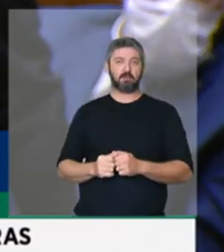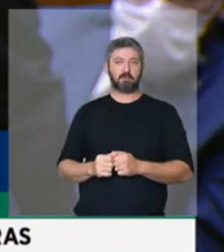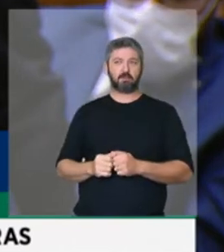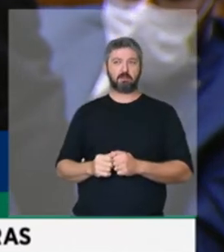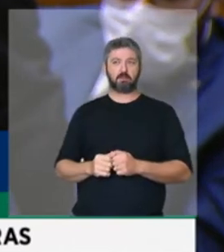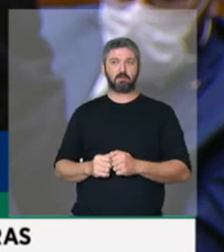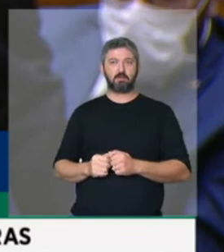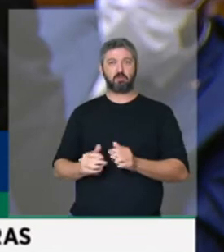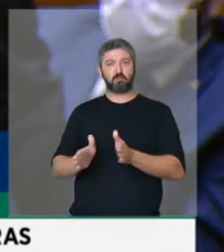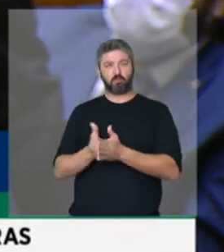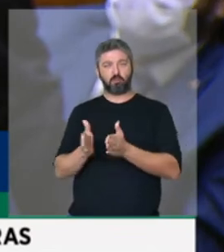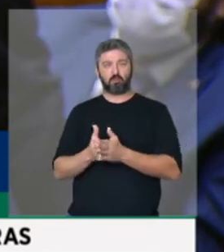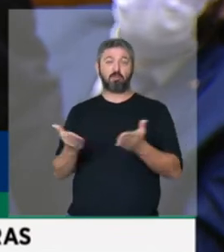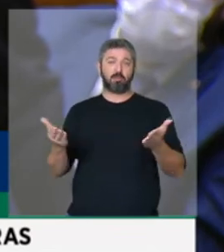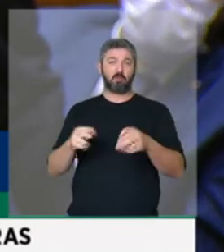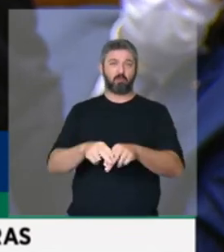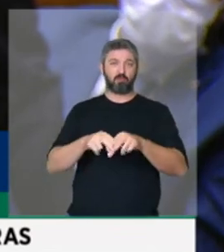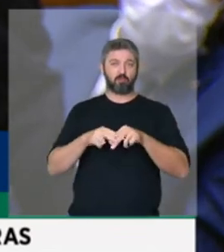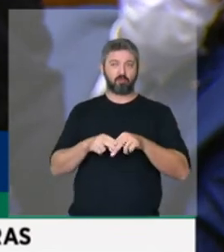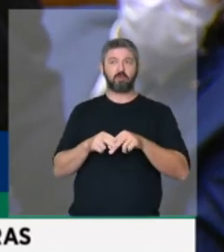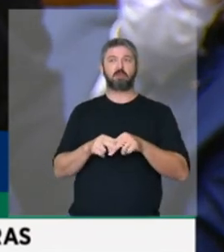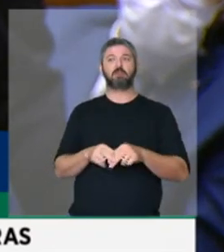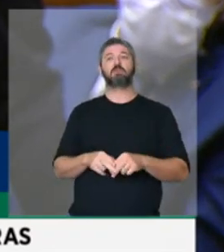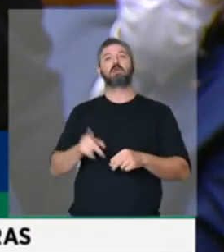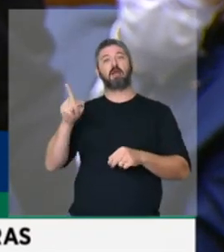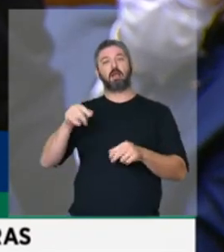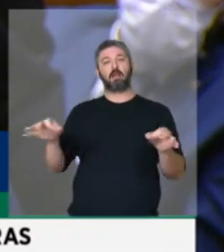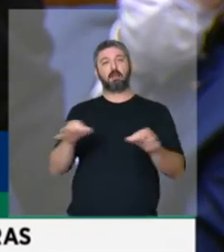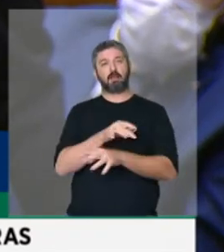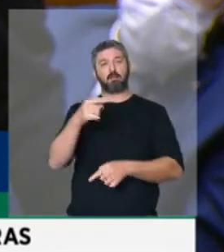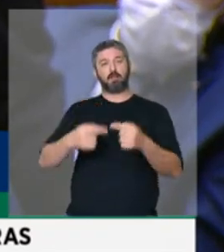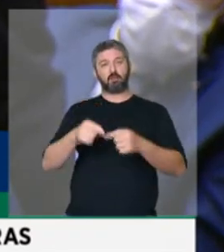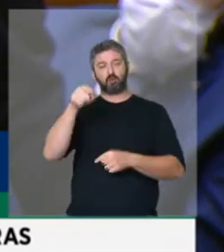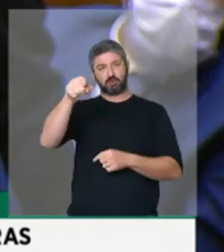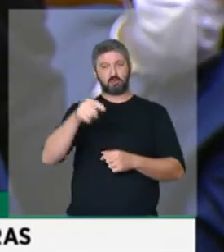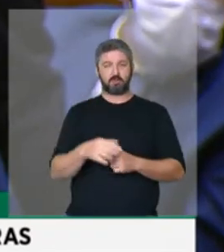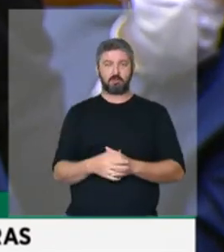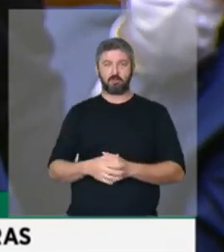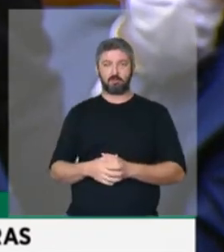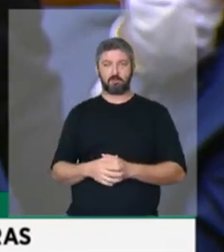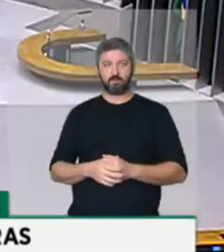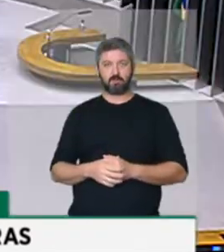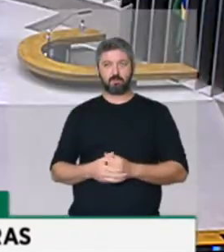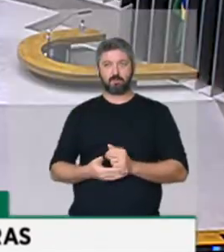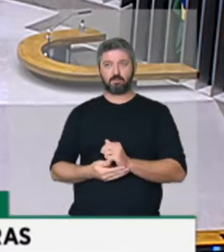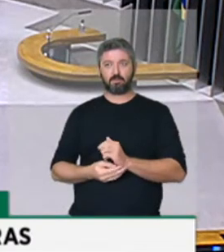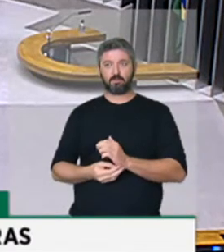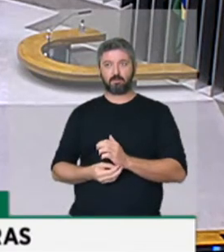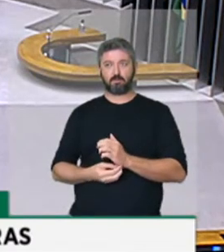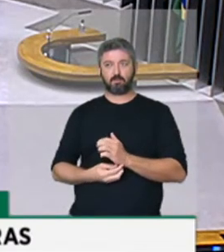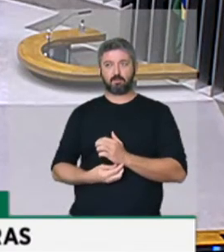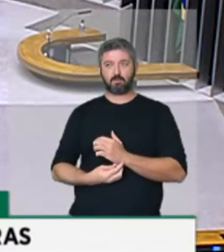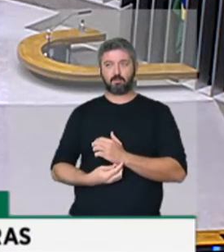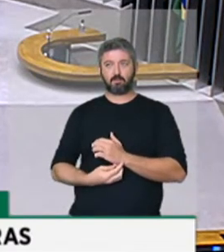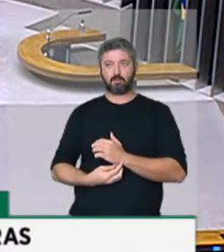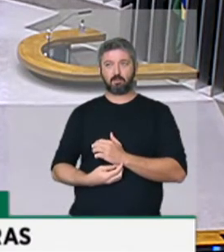TODO O LUCRO OBTIDO VÁ PARA O MERCADO CATIVO QUE SÃO OS... OS CONSUMIDORES QUE MAIS PRECISAM, OS CONSUMIDORES...